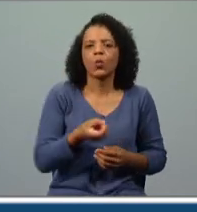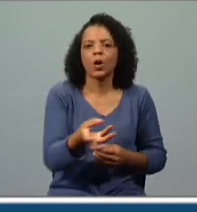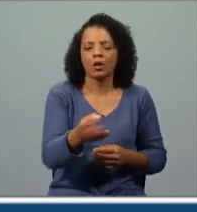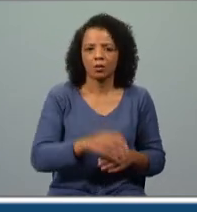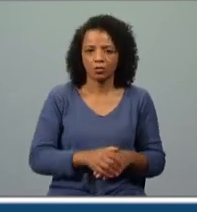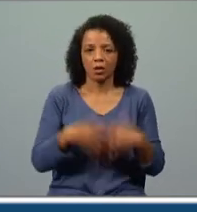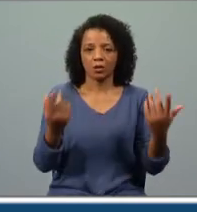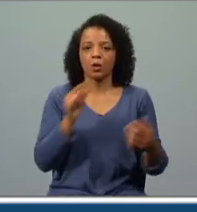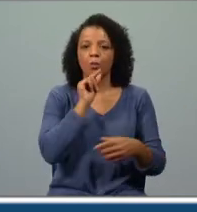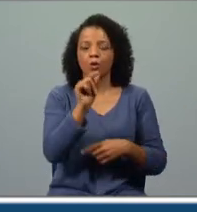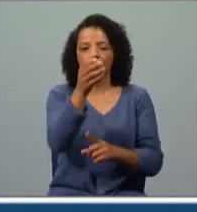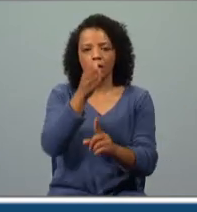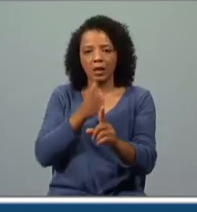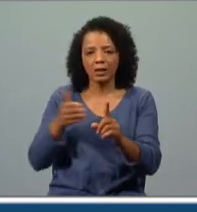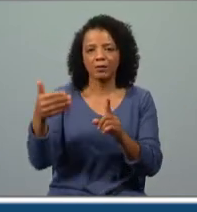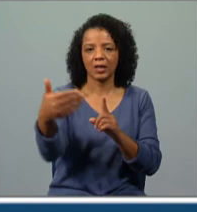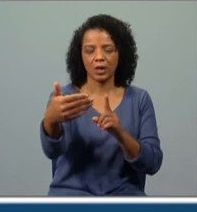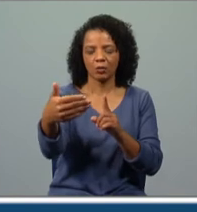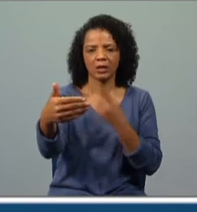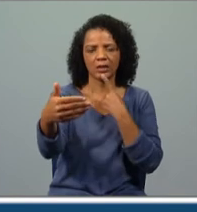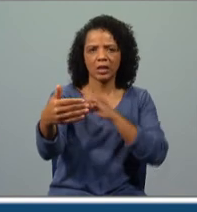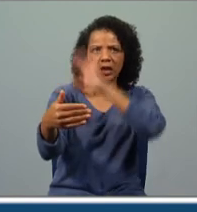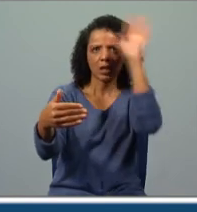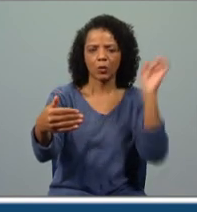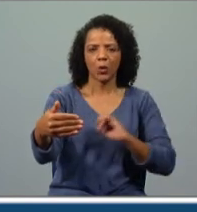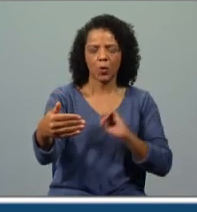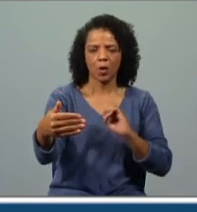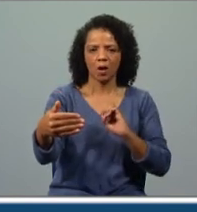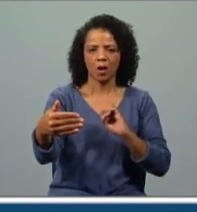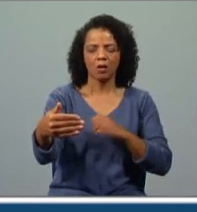por isso são pronomes indefinidos já está o indefinido que não define que não 所以它們已經是不定代詞了有不定的不定義不